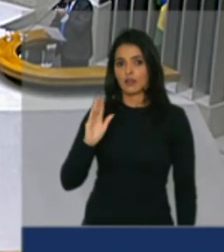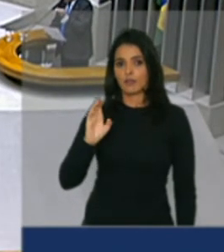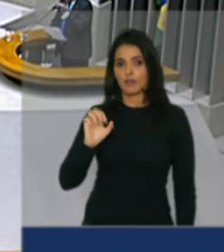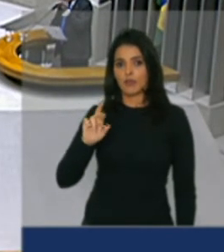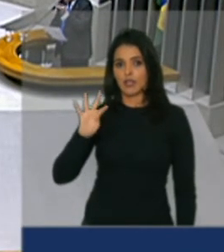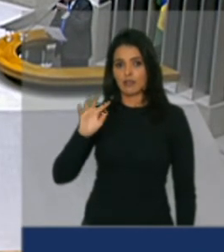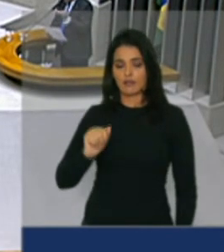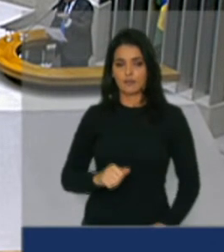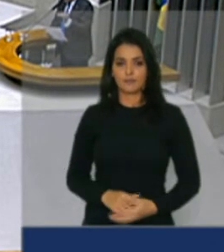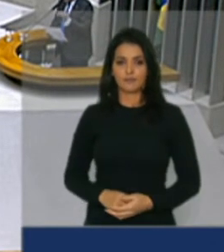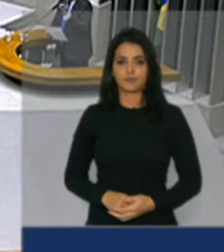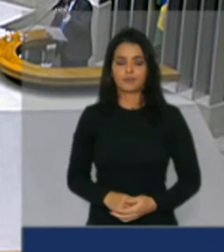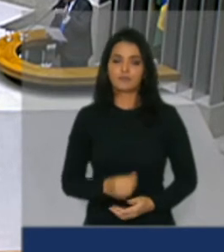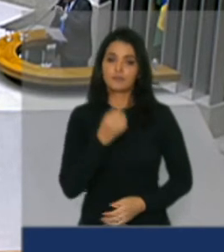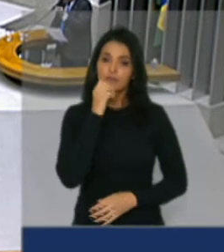ECONOMIA DO PAÍS NUM ABISMO. DRRHTS E DEPUTADAS, UMAS